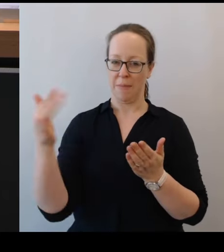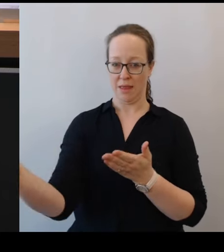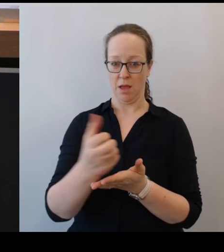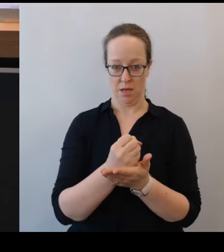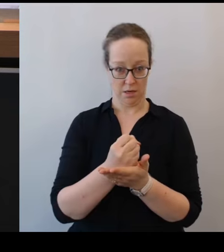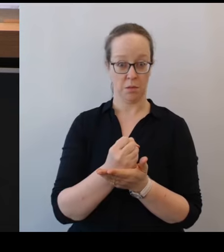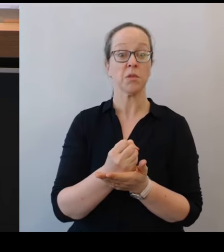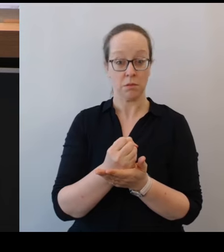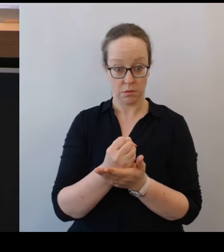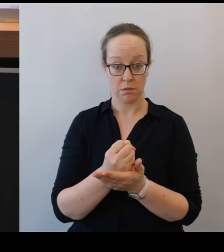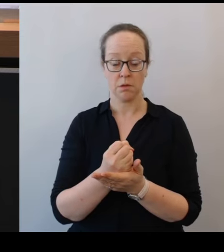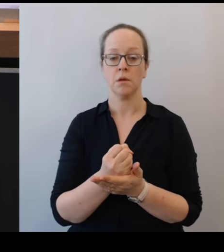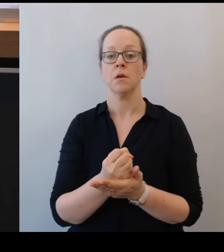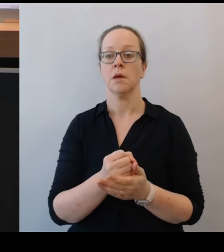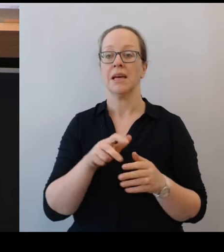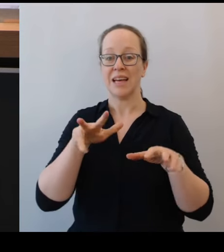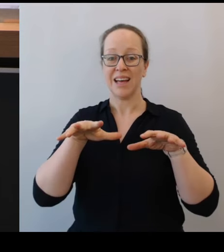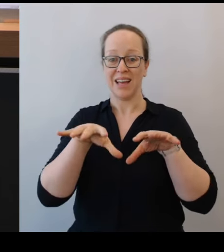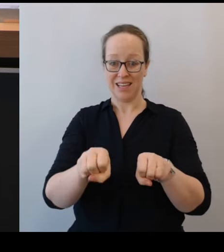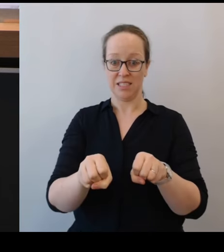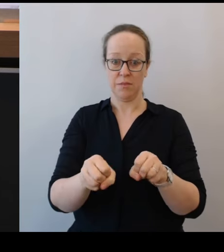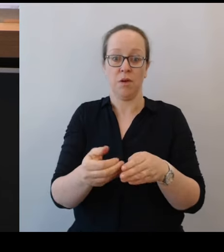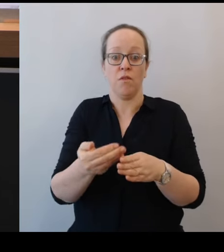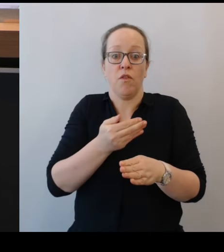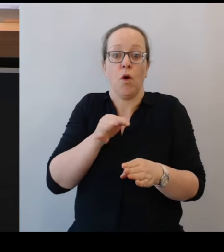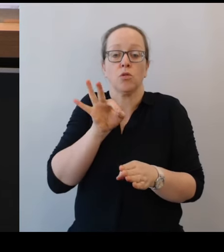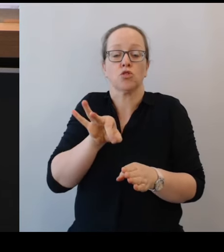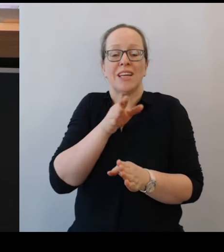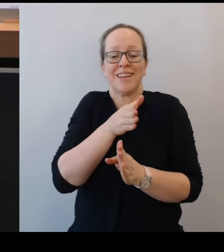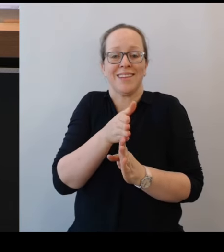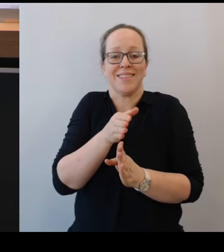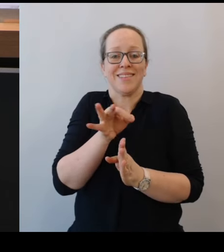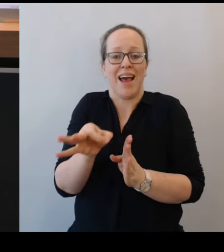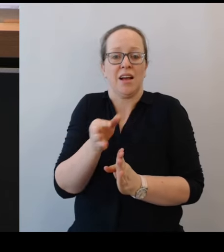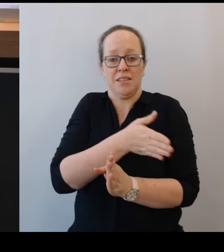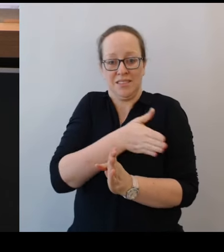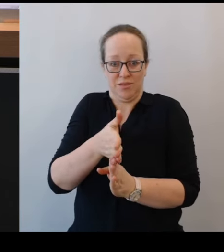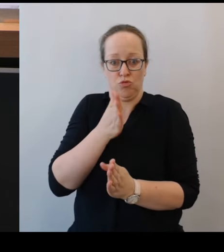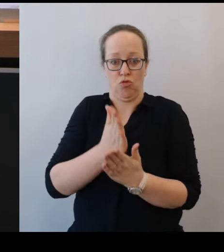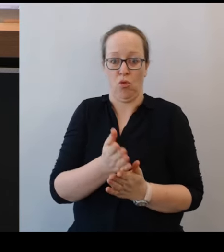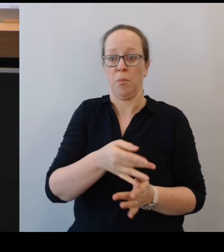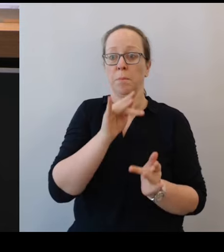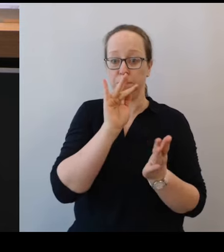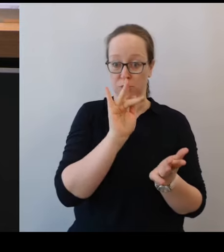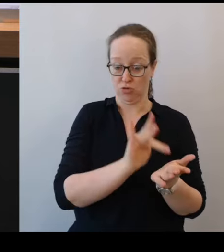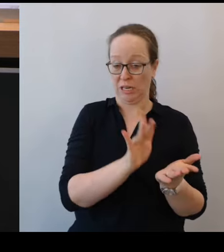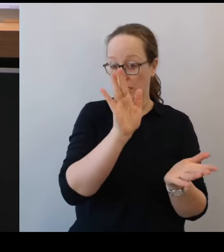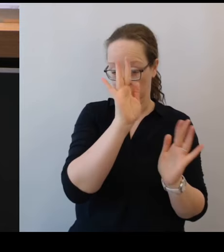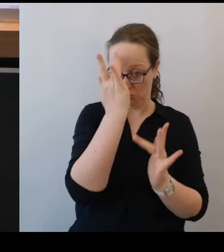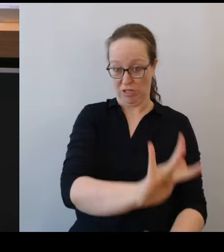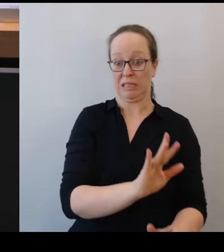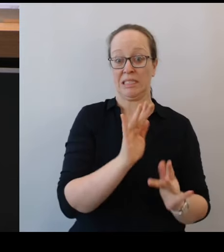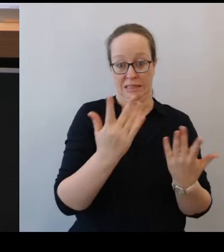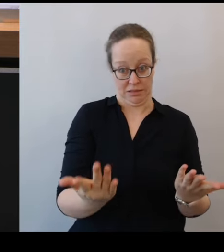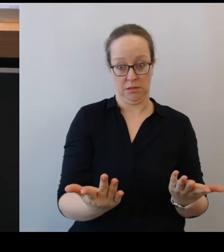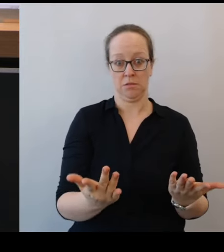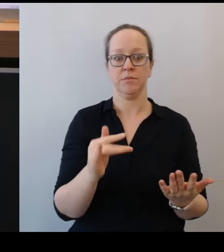und es führt zu einer enormen bürokratischen Belastung in den Hotels, die jetzt jede einzelne Reservierungsbestätigung checken